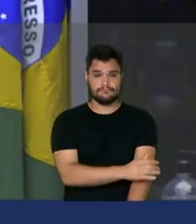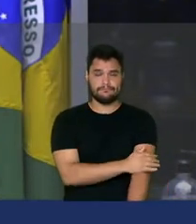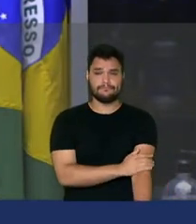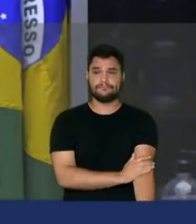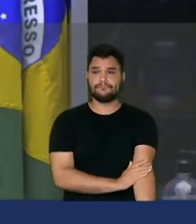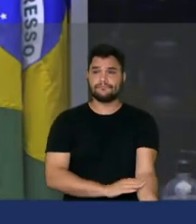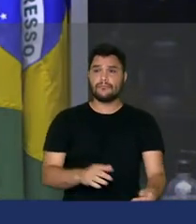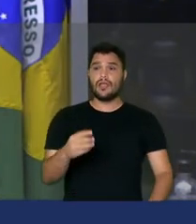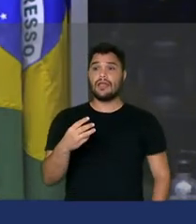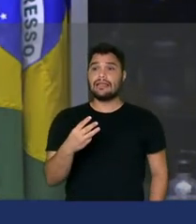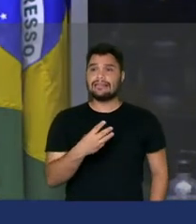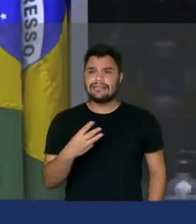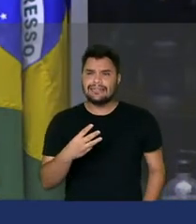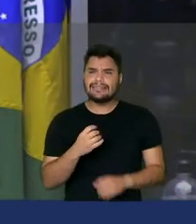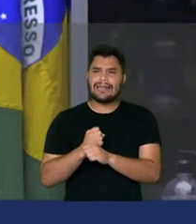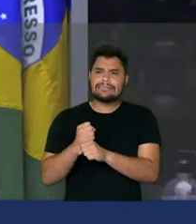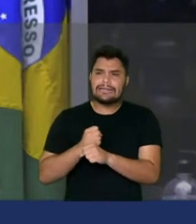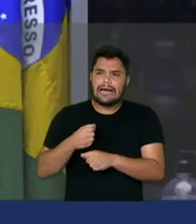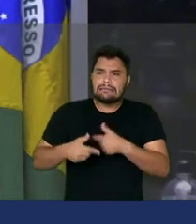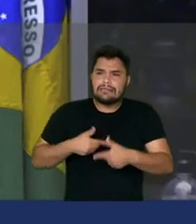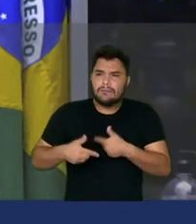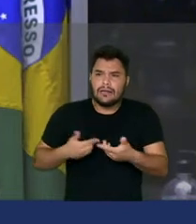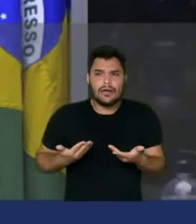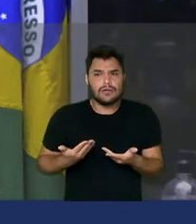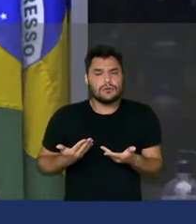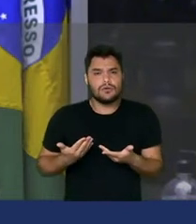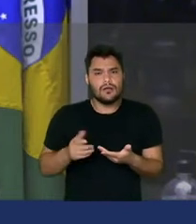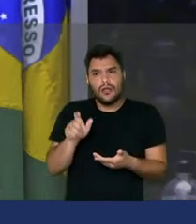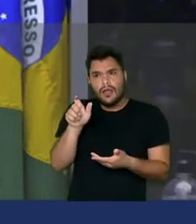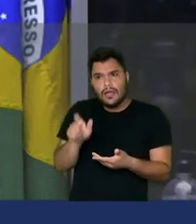INFELIZMENTE COM MENOS DEPOIS DE MAIS DE 33 ANOS DE CARREIRA VOCÊ FOI TRATADO DE UMA FORMA